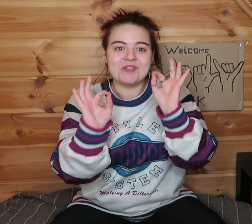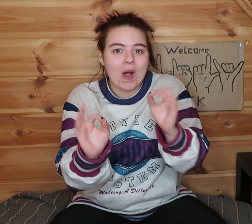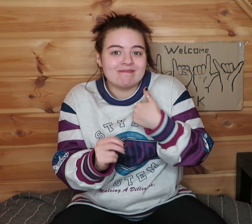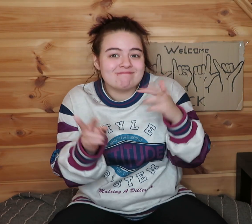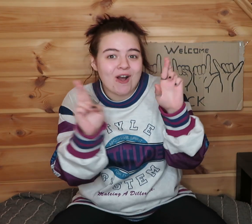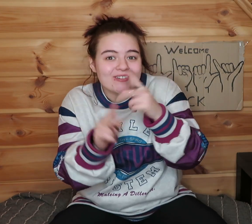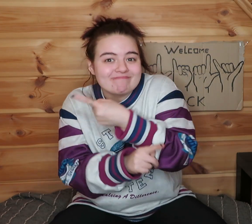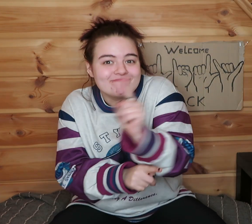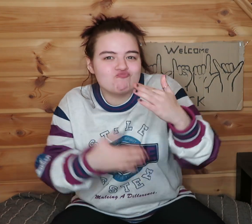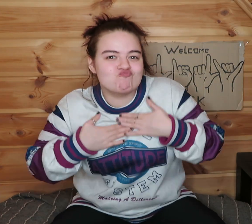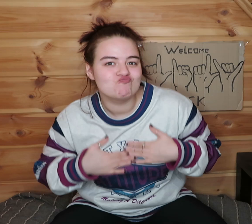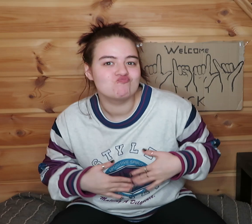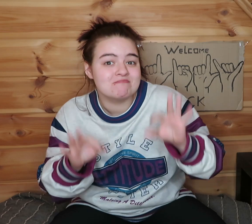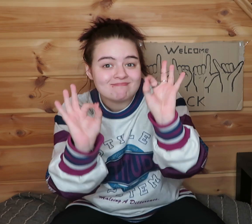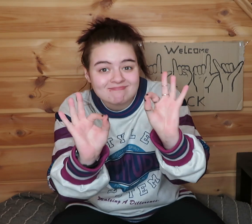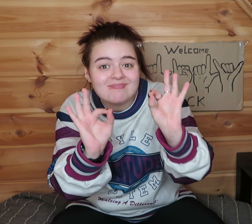Gut. Ich hoffe euch geht es gut.